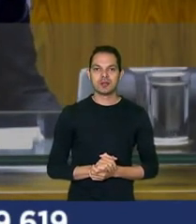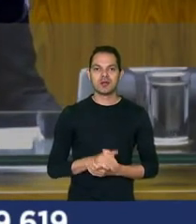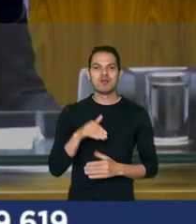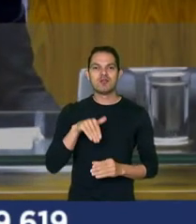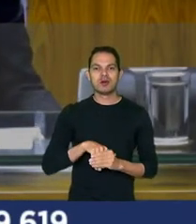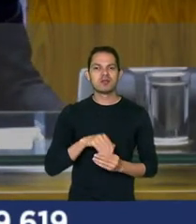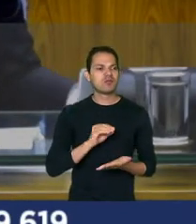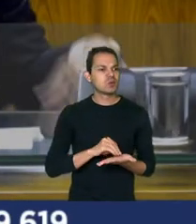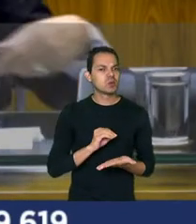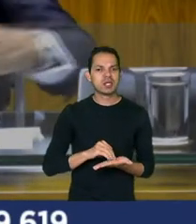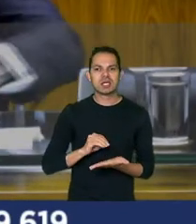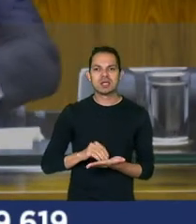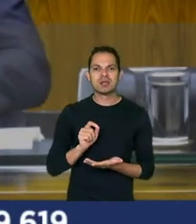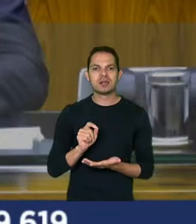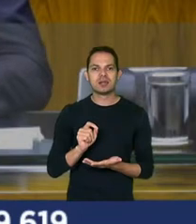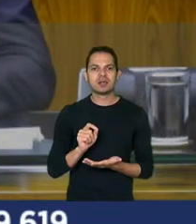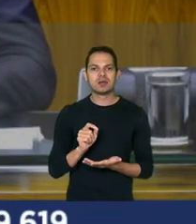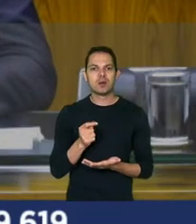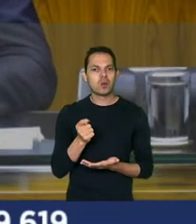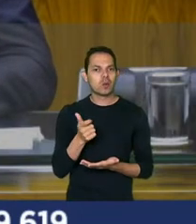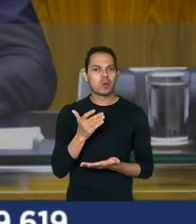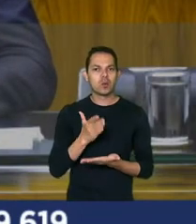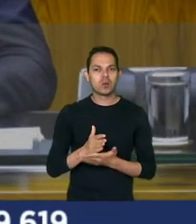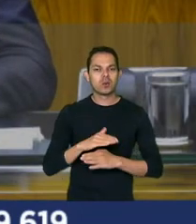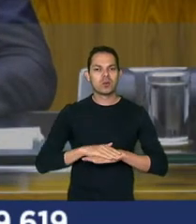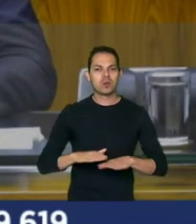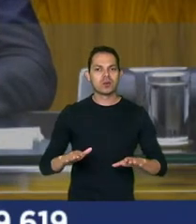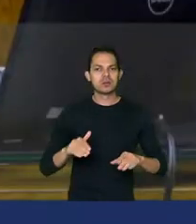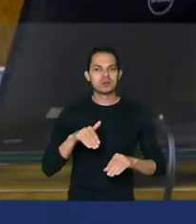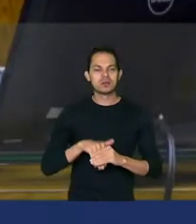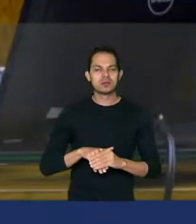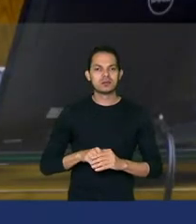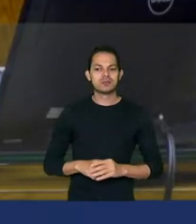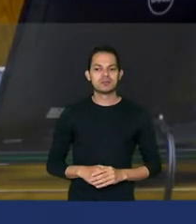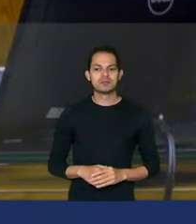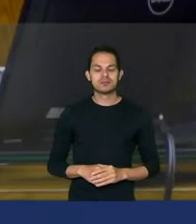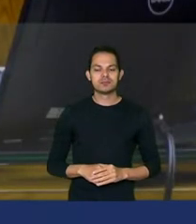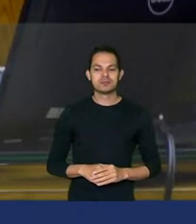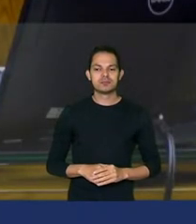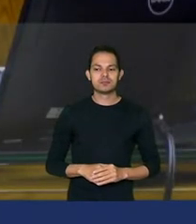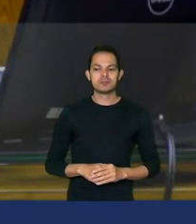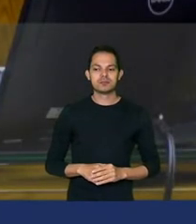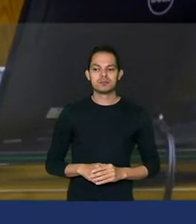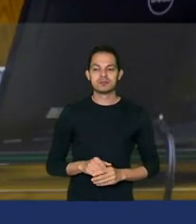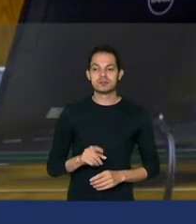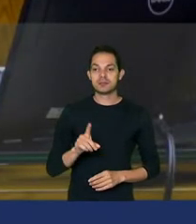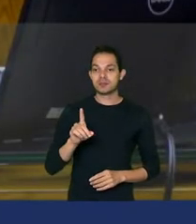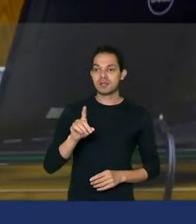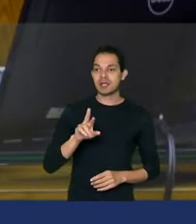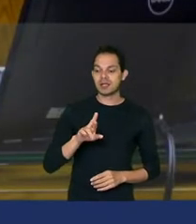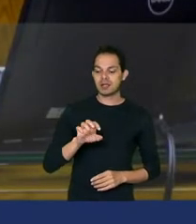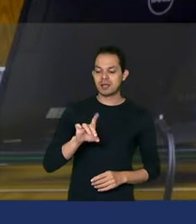GOVERNO PARA ESTA MATÉRIA. -- [PRESIDENTE]: FALTA MAIS ALGUÉM ORIENTAR ANTES QUE EU ENCERRE A VOTAÇÃO? [DEPUTADA]: A REDE ORIENTA SIM, SENHOR